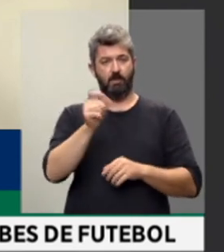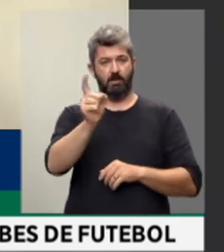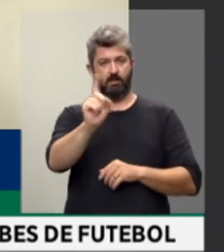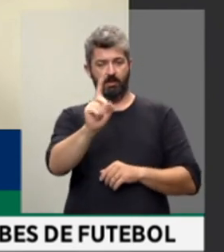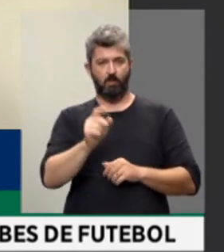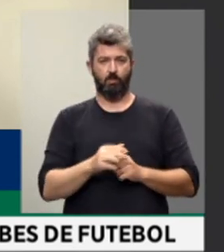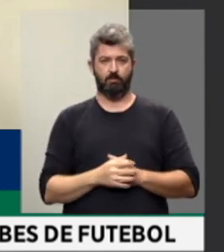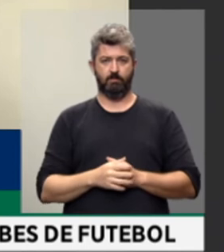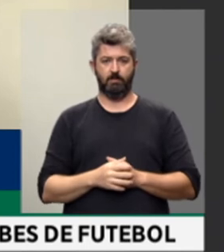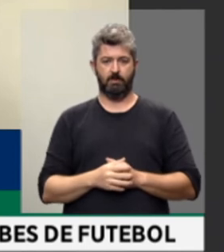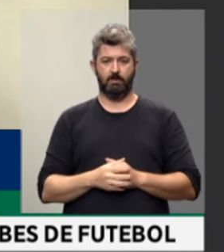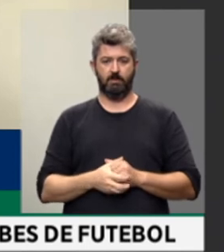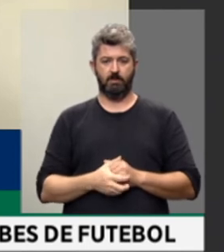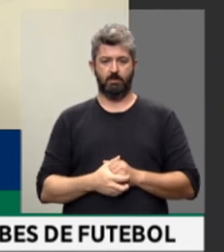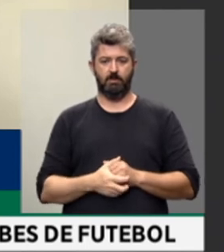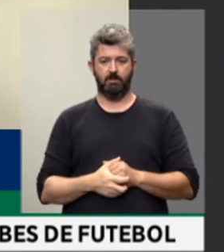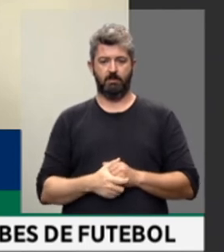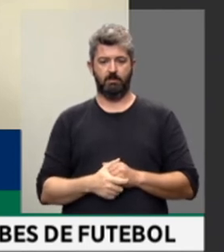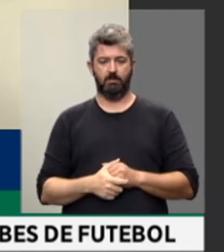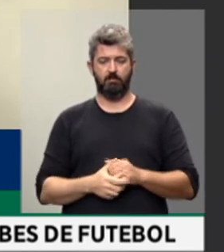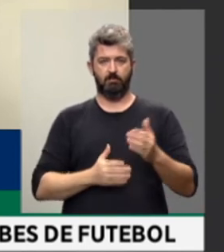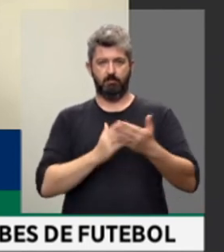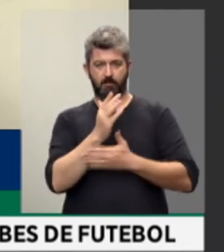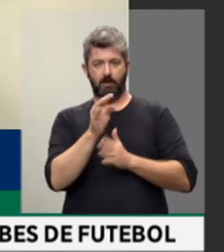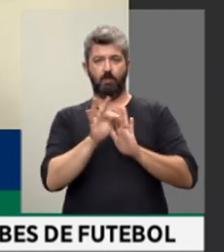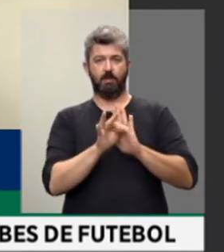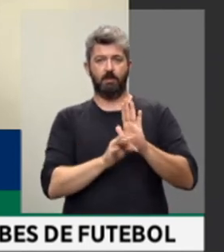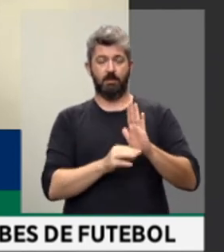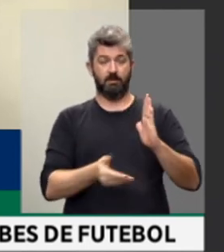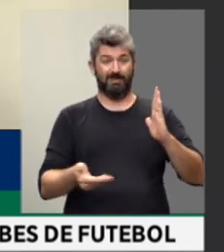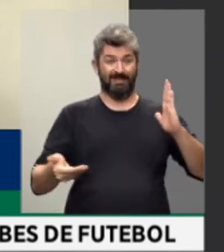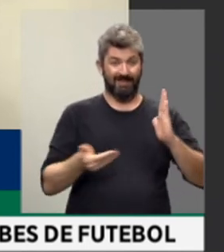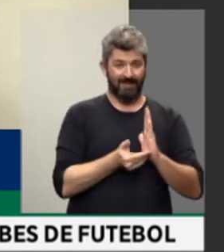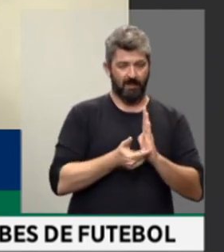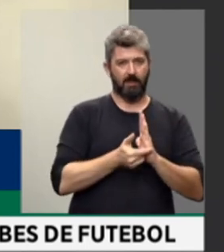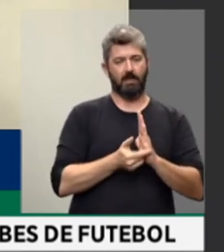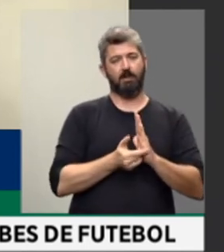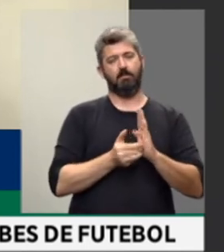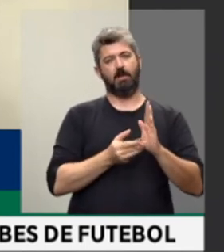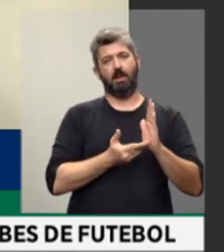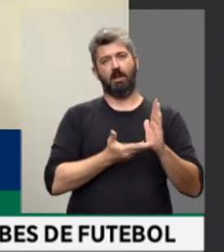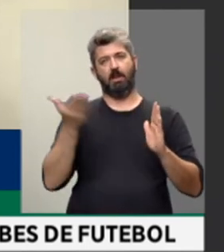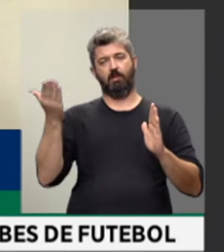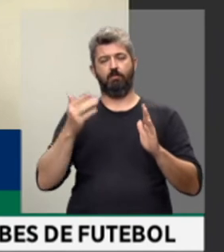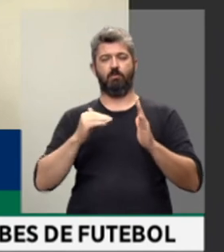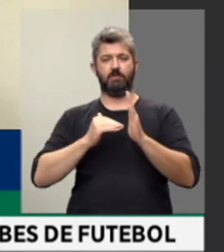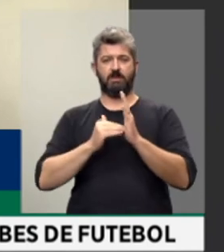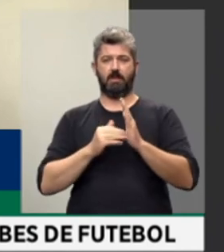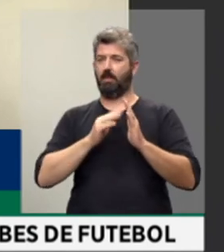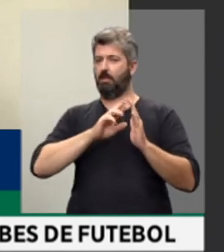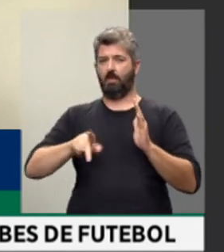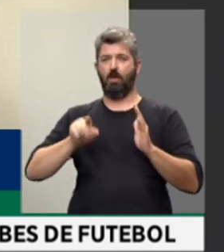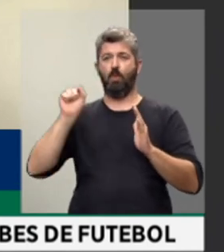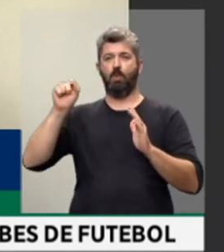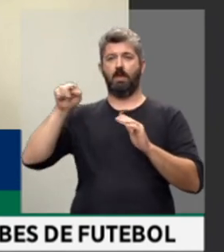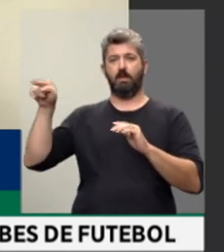DE DIZER QUE... QUE O PL, O PARTIDO LIBERAL VAI ENCAMINHAR, HOJE É TARDE, AS VOTAÇÕES. ENTÃO... EMBORA NÓS VAMOS SEGUIR A